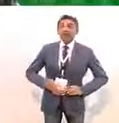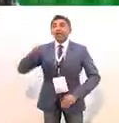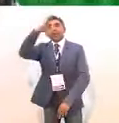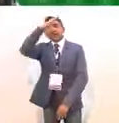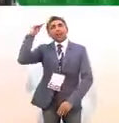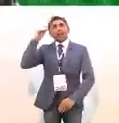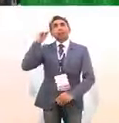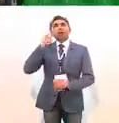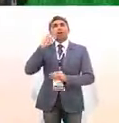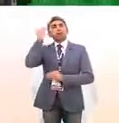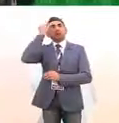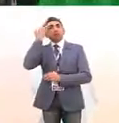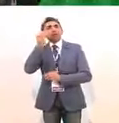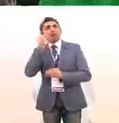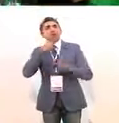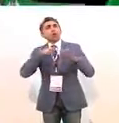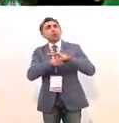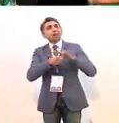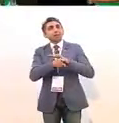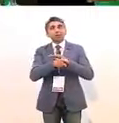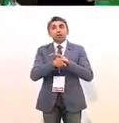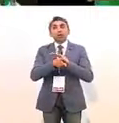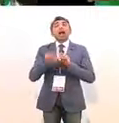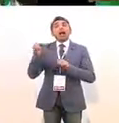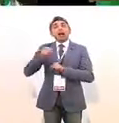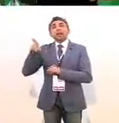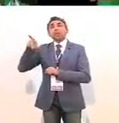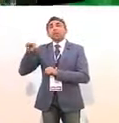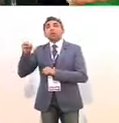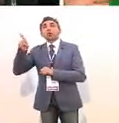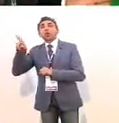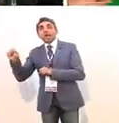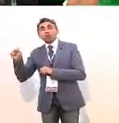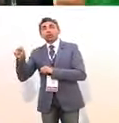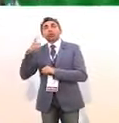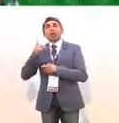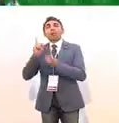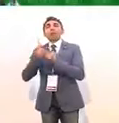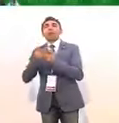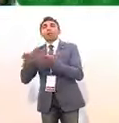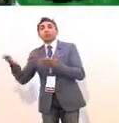Chiede di fare un muro. Però anche Podemos è populista e Podemos chiede diritto di voto